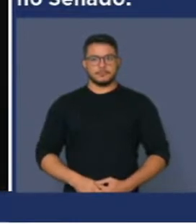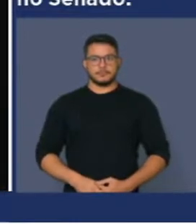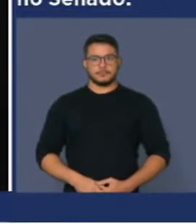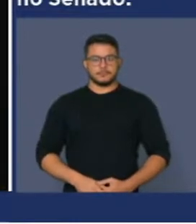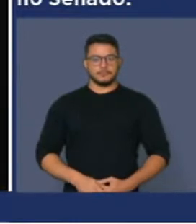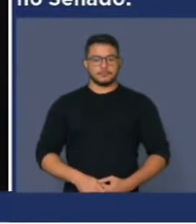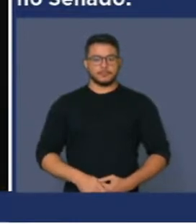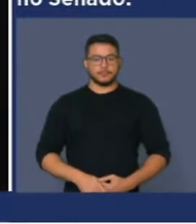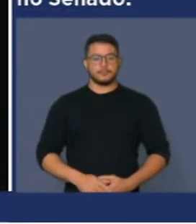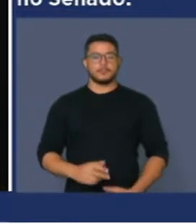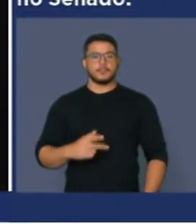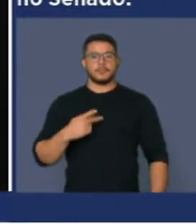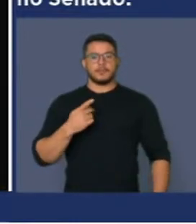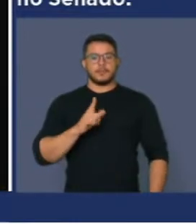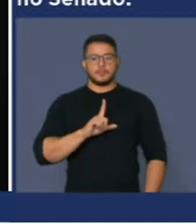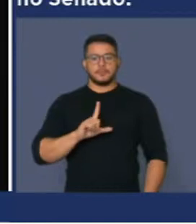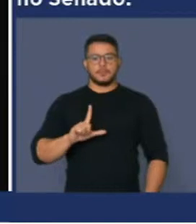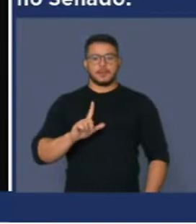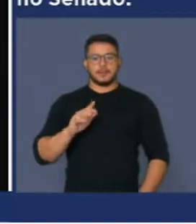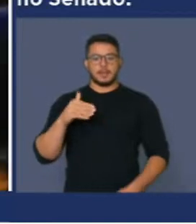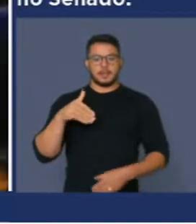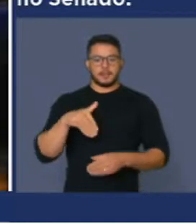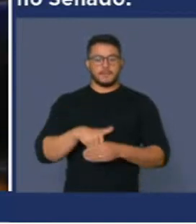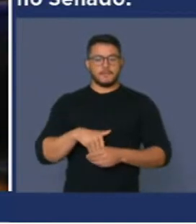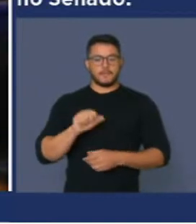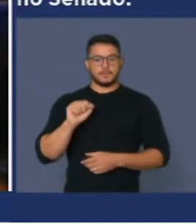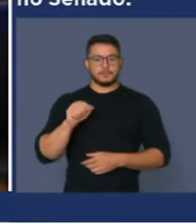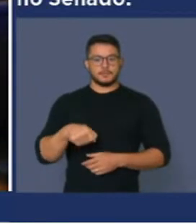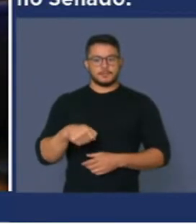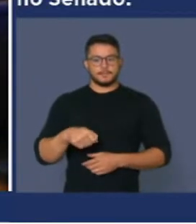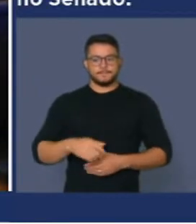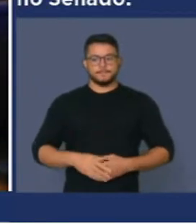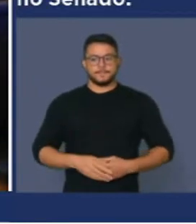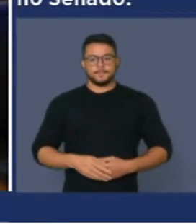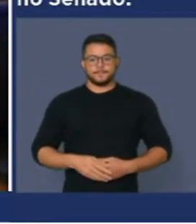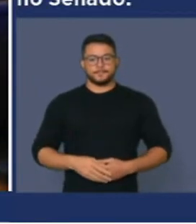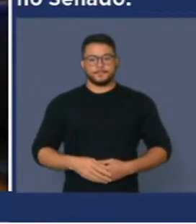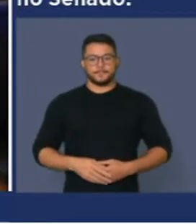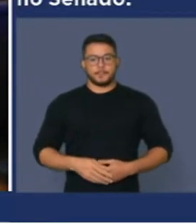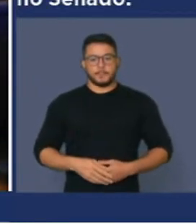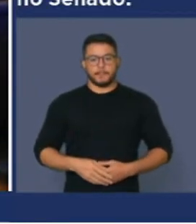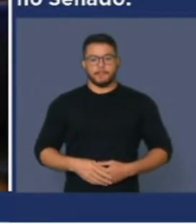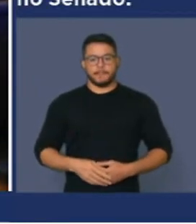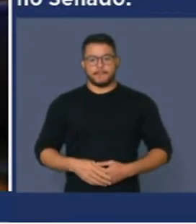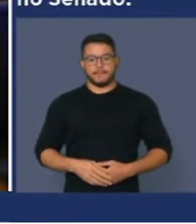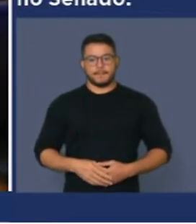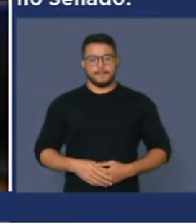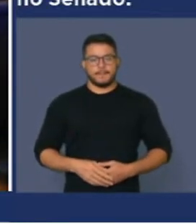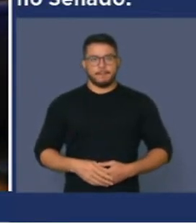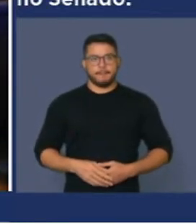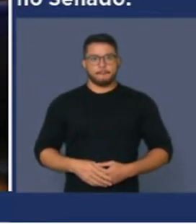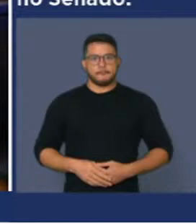[PRESIDENTE]: OK, PL SIM. -- [PRESIDENTE]: PSB. [REPÓRTER]: ESSE DESTAQUE É PELA REJEIÇÃO DO